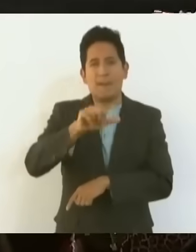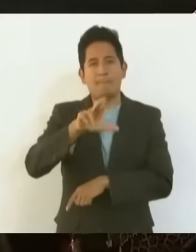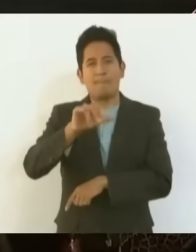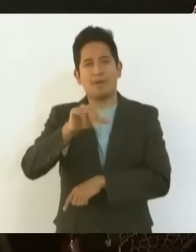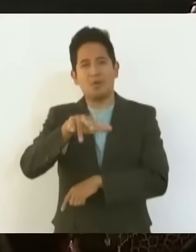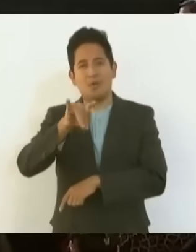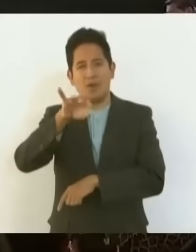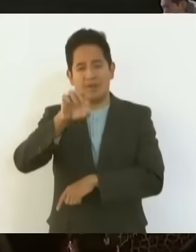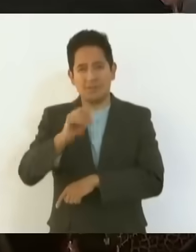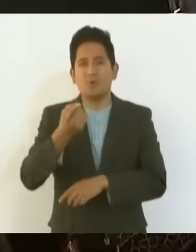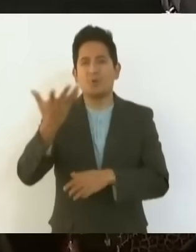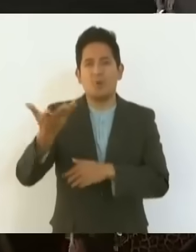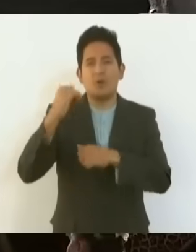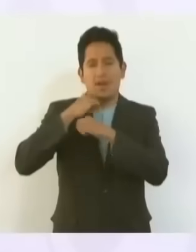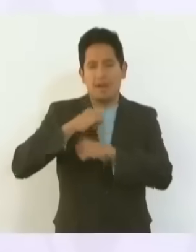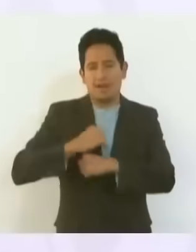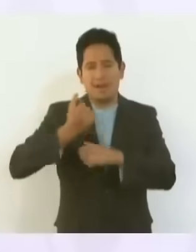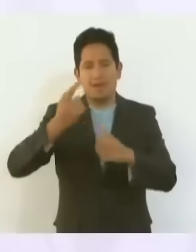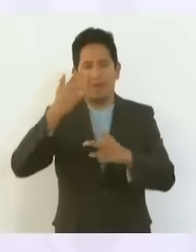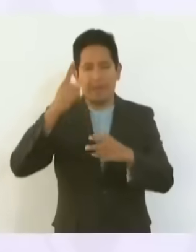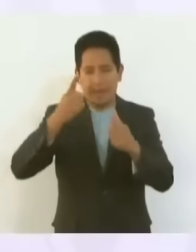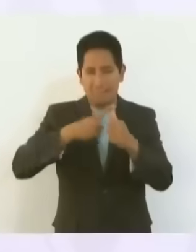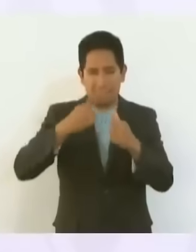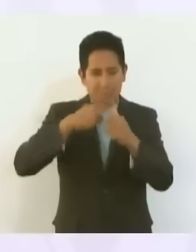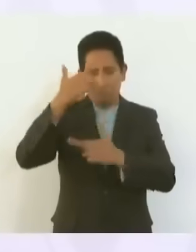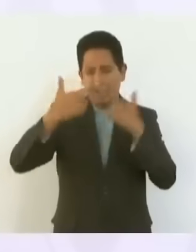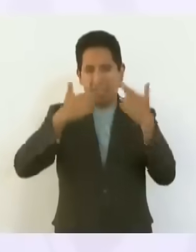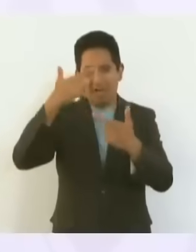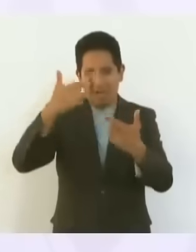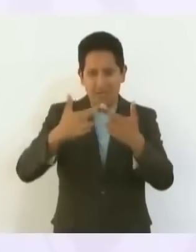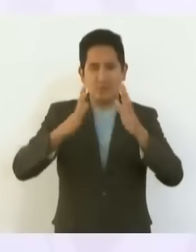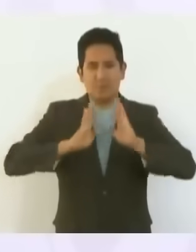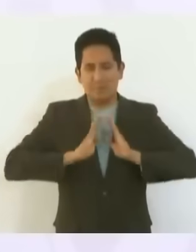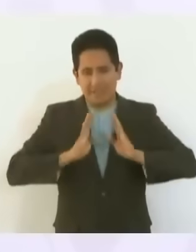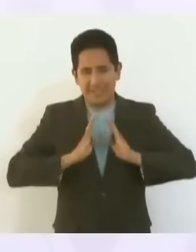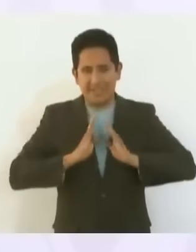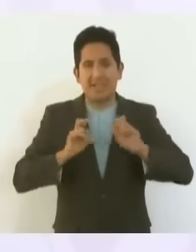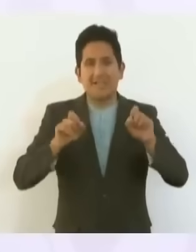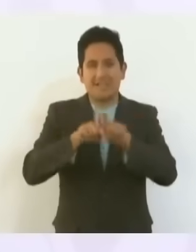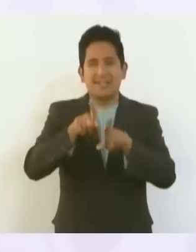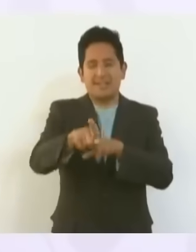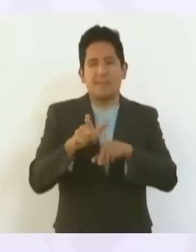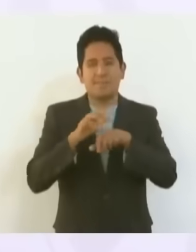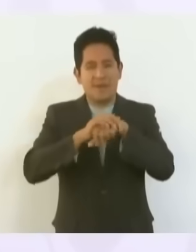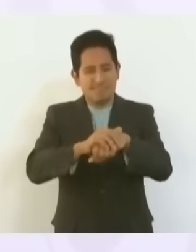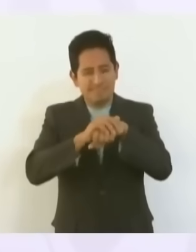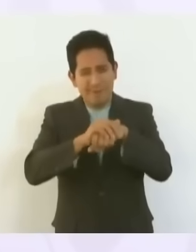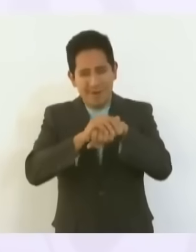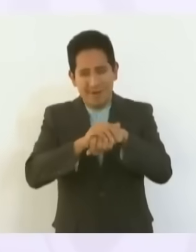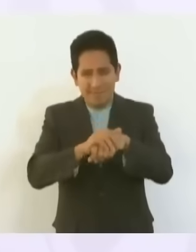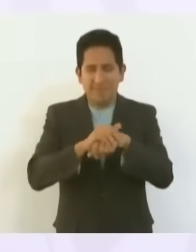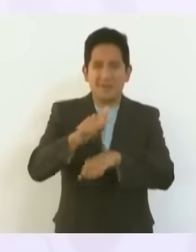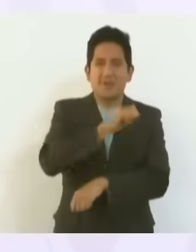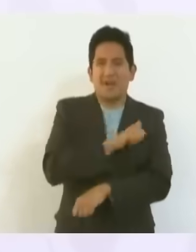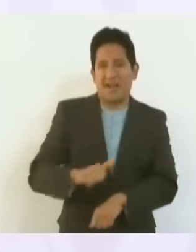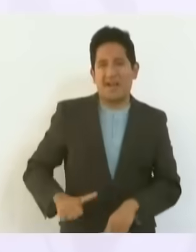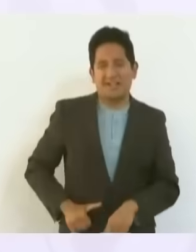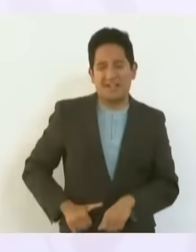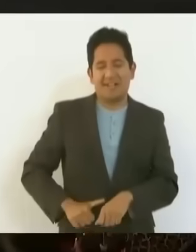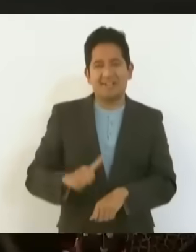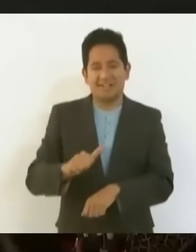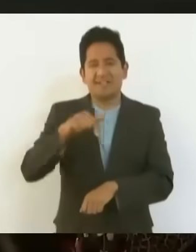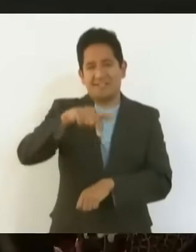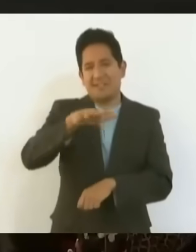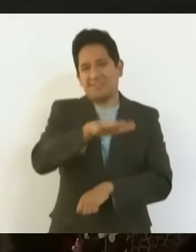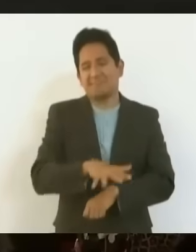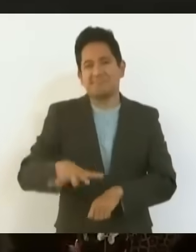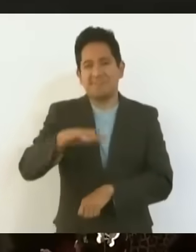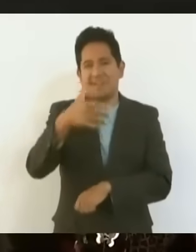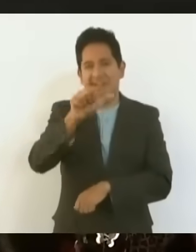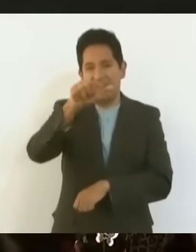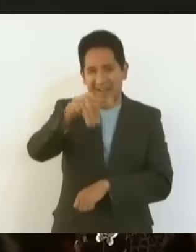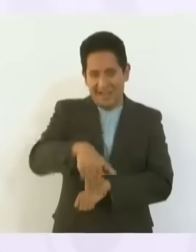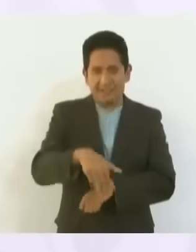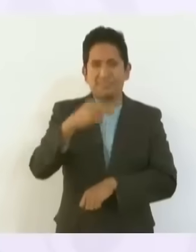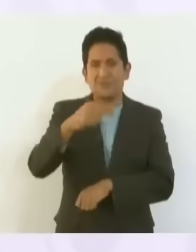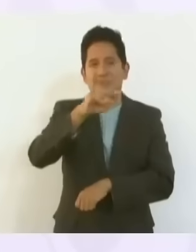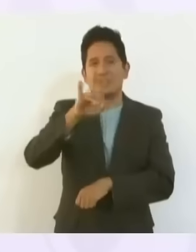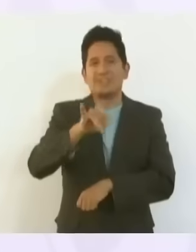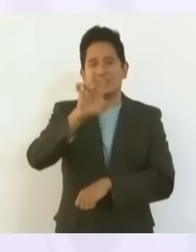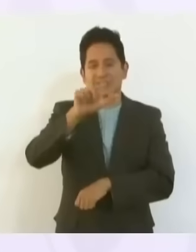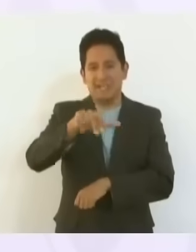región militar, y también a nuestro amigo, el alcalde de Gustavo Amadero, Giancarlos Lozano.